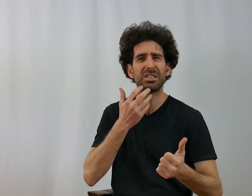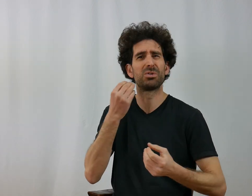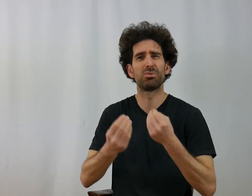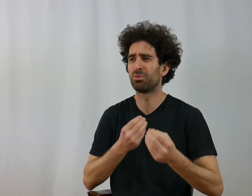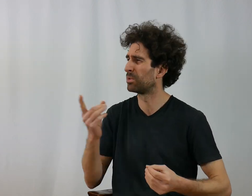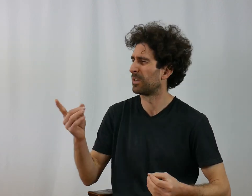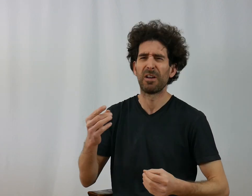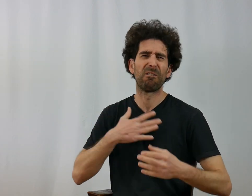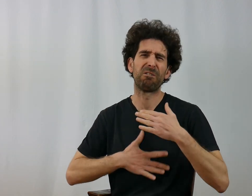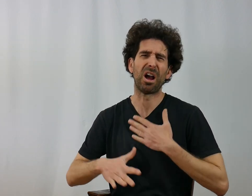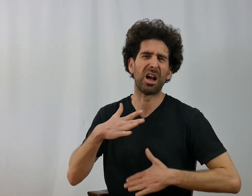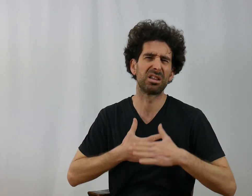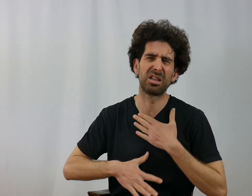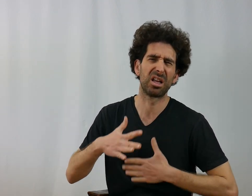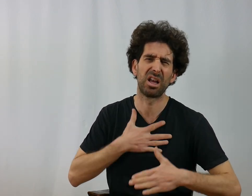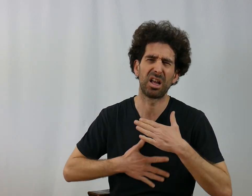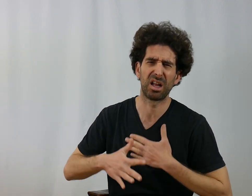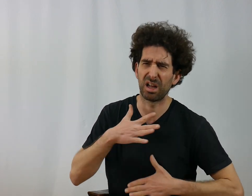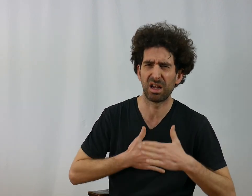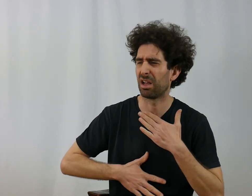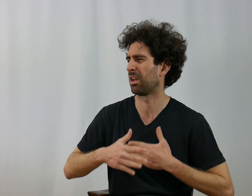ou bien elle est très fatiguée